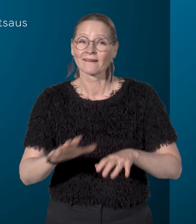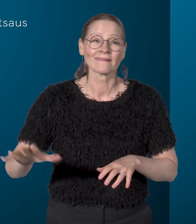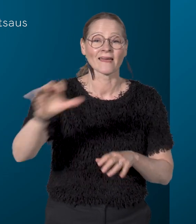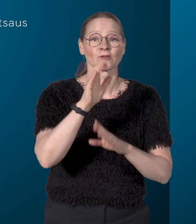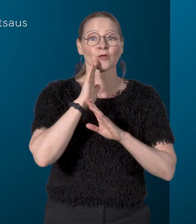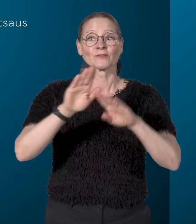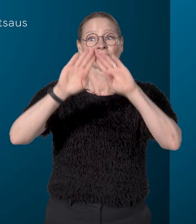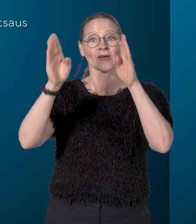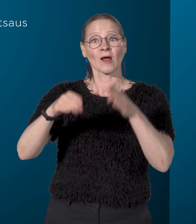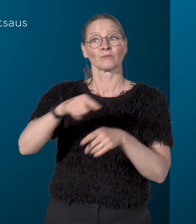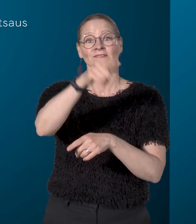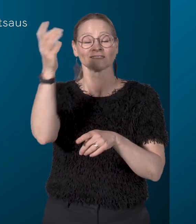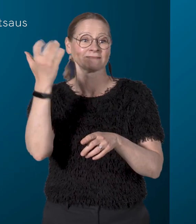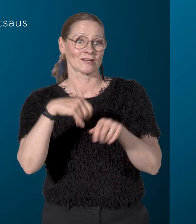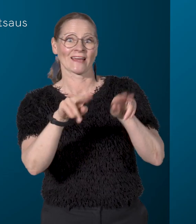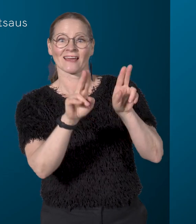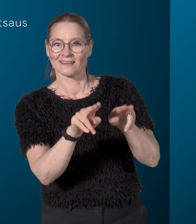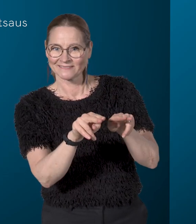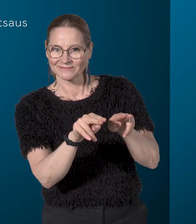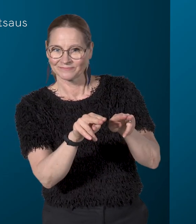kaikkiin kotitalouksiin.